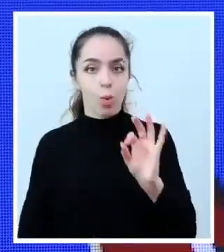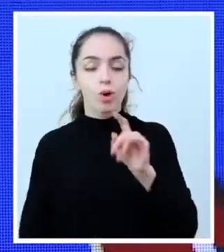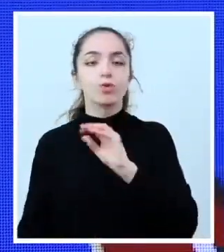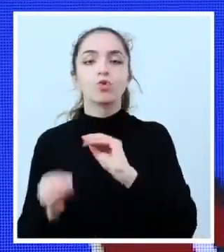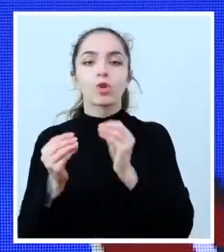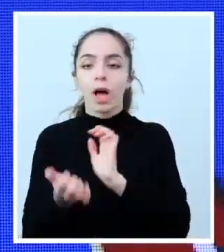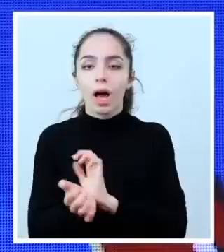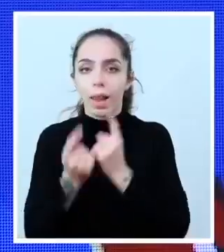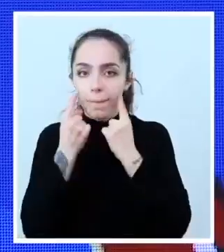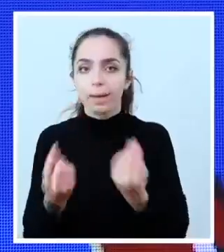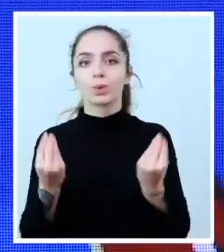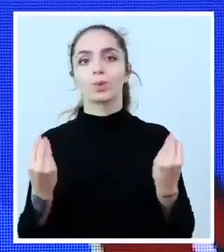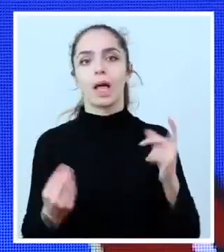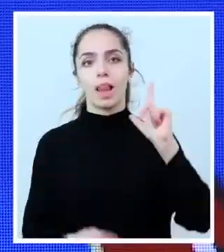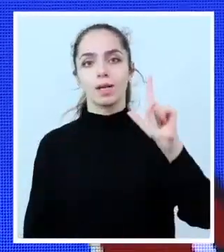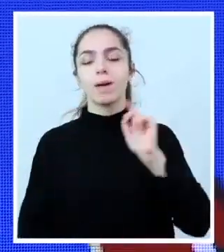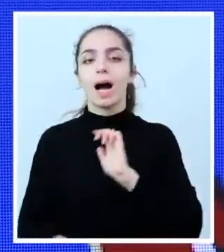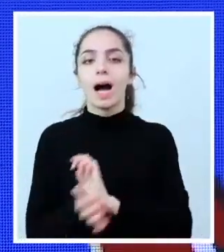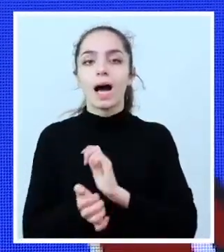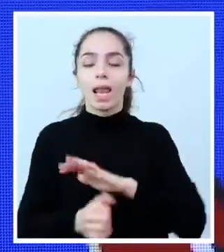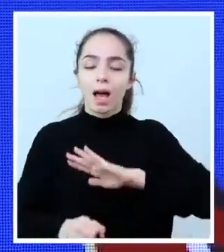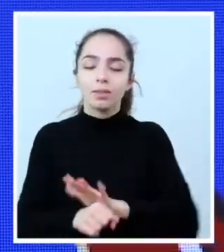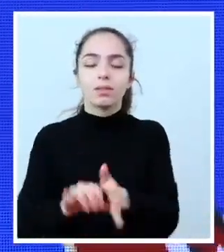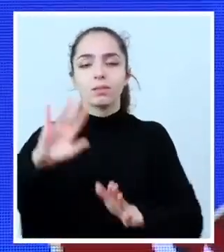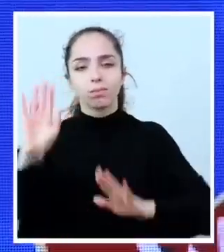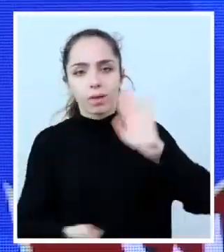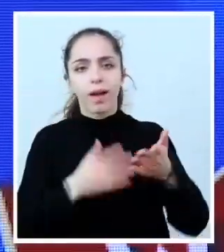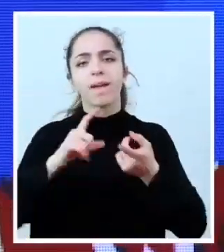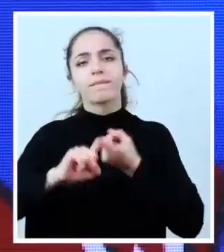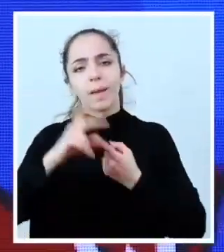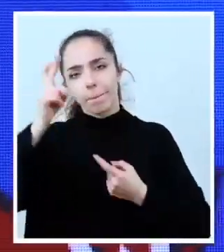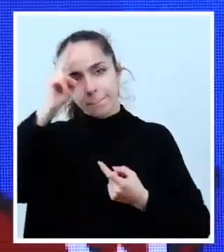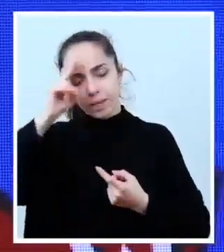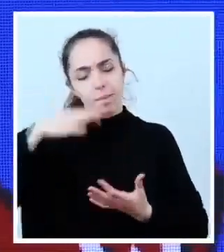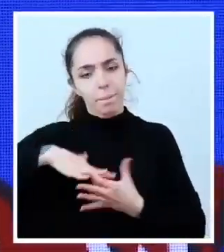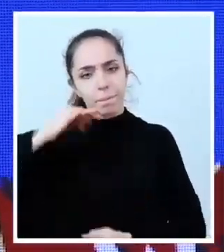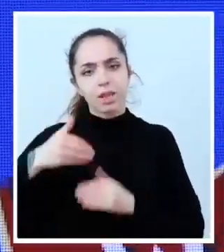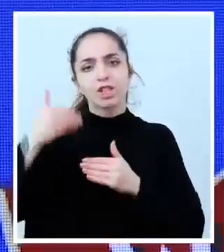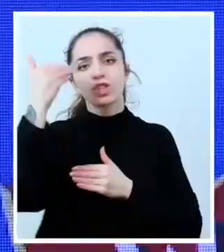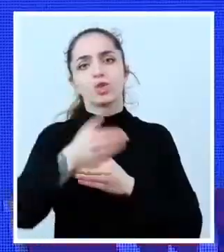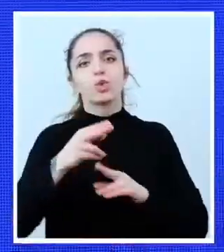çocuklara güzel bir aile sunmamız gerekiyor. Onları aile içi şiddetten veya psikolojik, fiziksel...